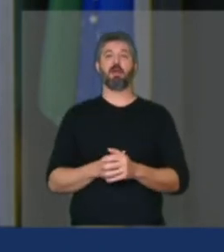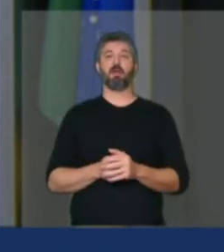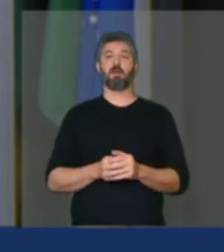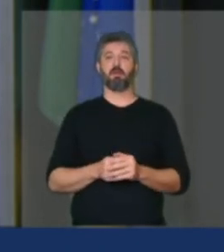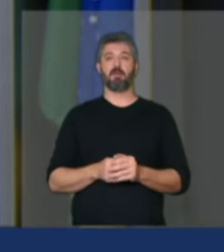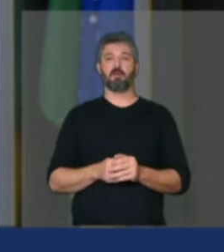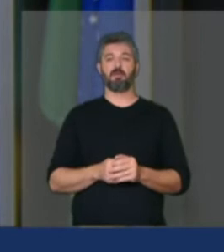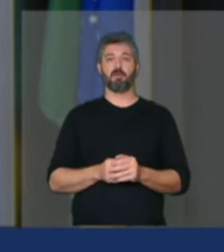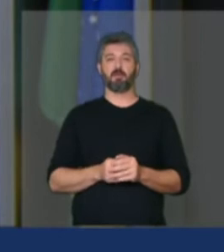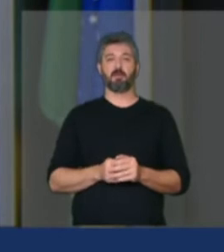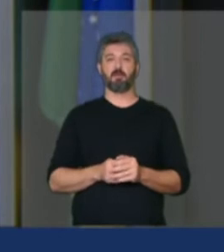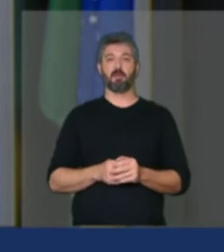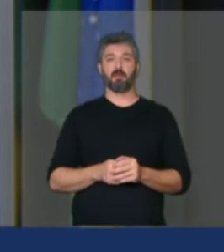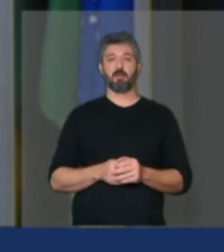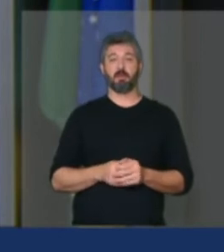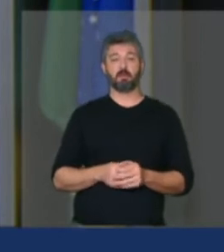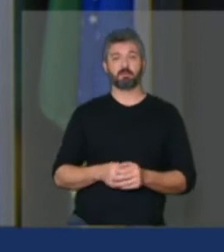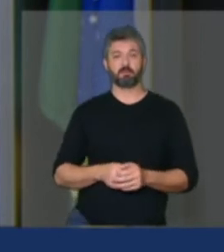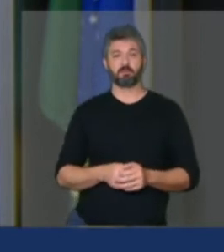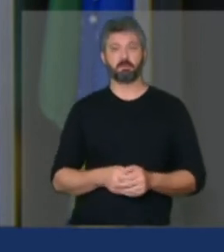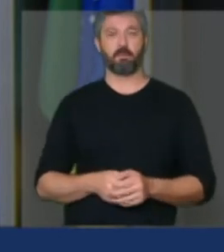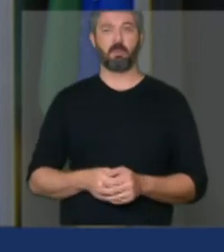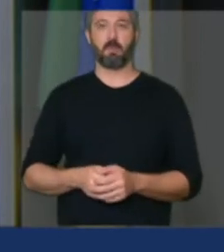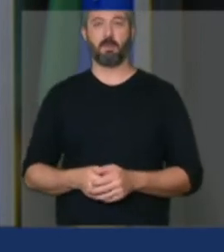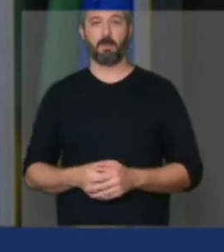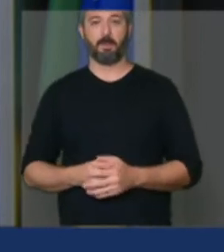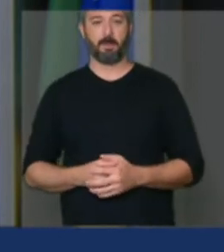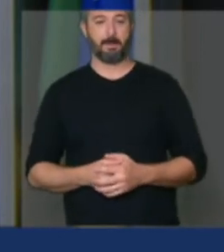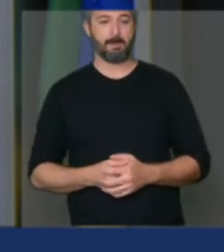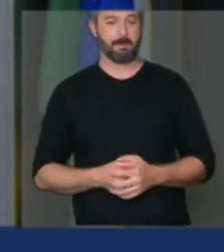BILHÕES DE REAIS. VOCÊ É UM GRANDE ORGULHO GUILHERME PARA O NOSSO CONJUNTO POLÍTICO. QUERO FALAR DO PREFEITO DA